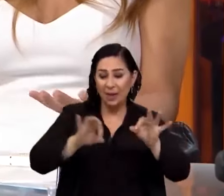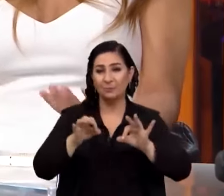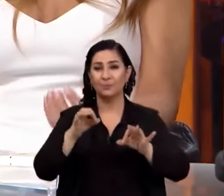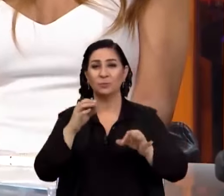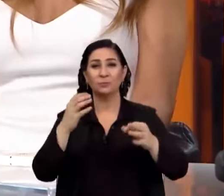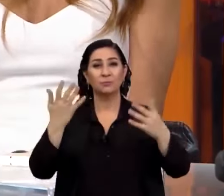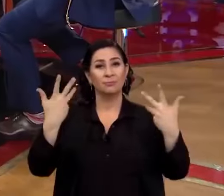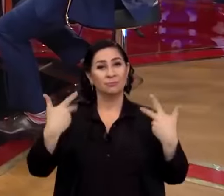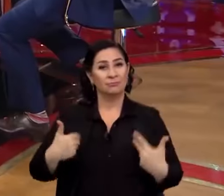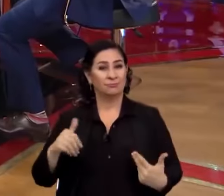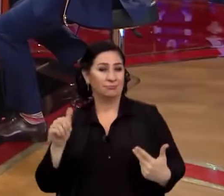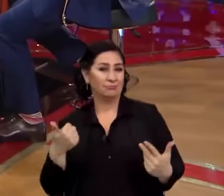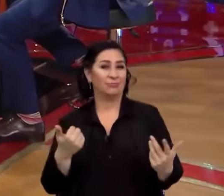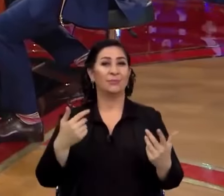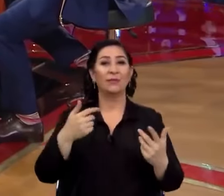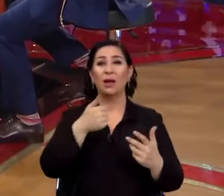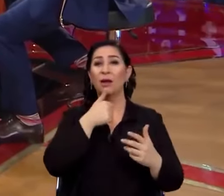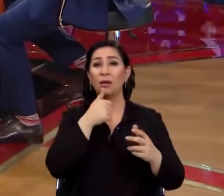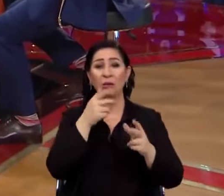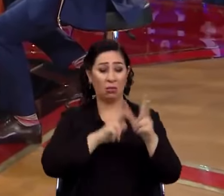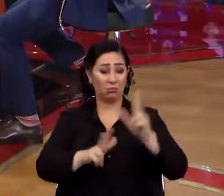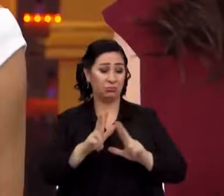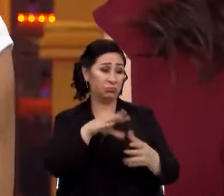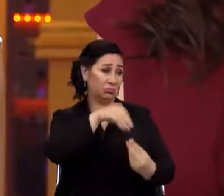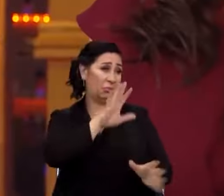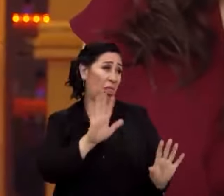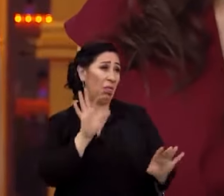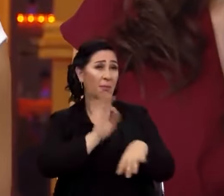giyersiniz onunla uğraşırsınız erkek yine takım elbise hep kadınlara